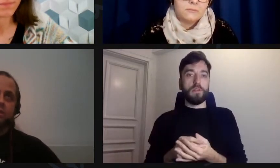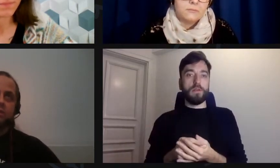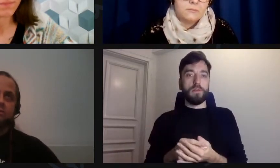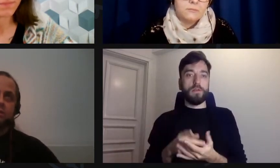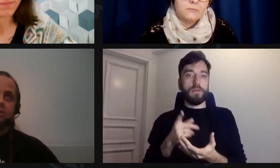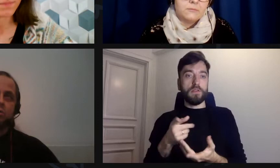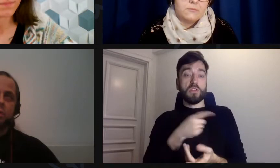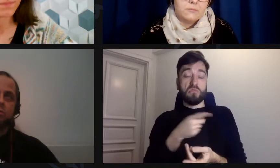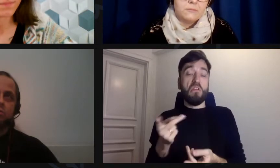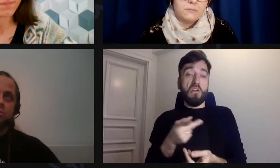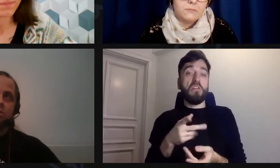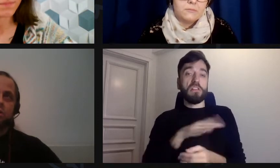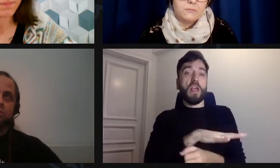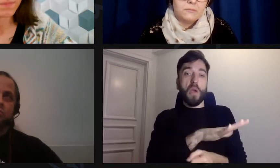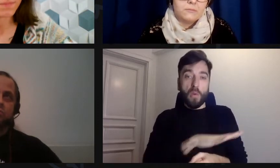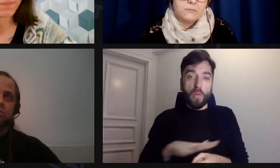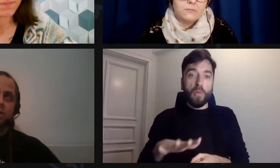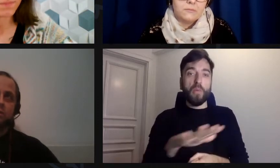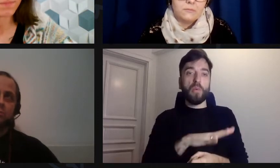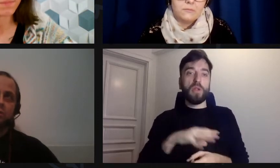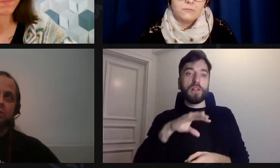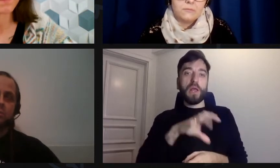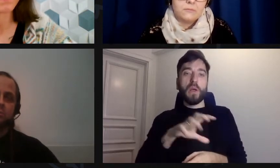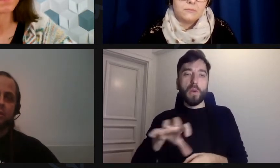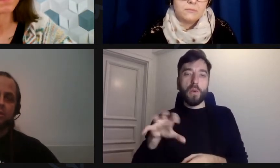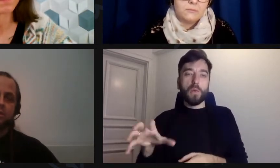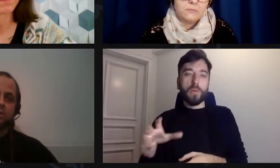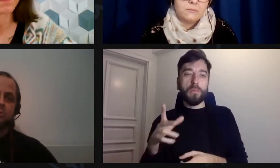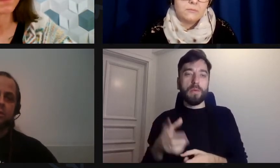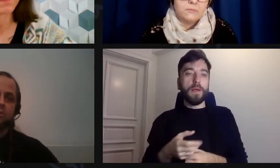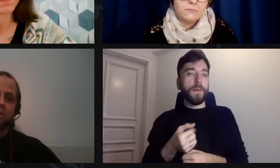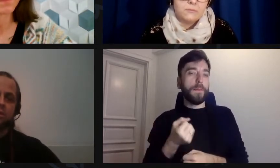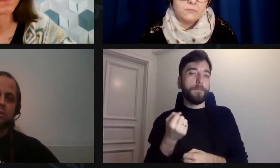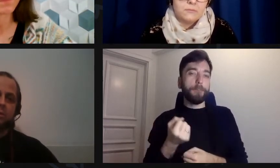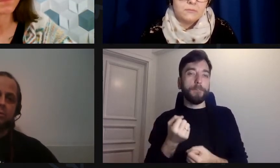że akurat w tym obszarze i w tych grupach trudno mówić o takim mocnym aspekcie pedagogicznym